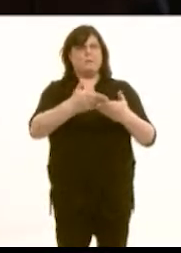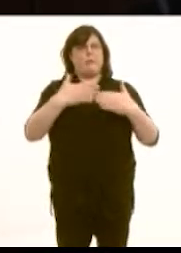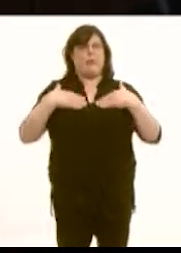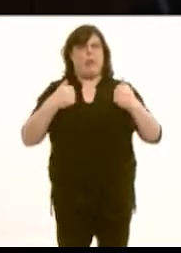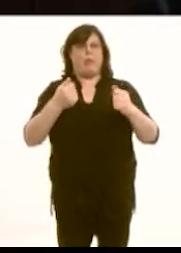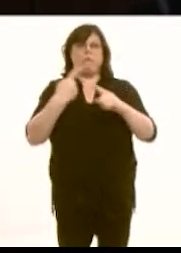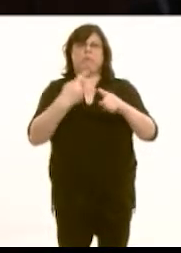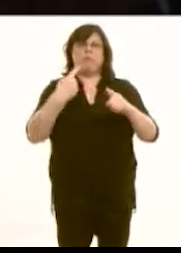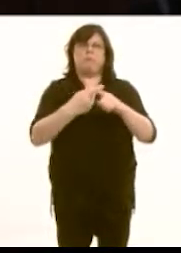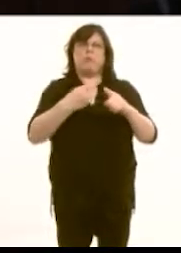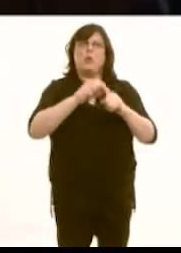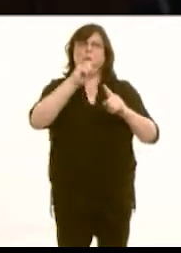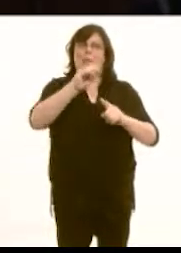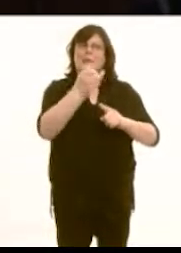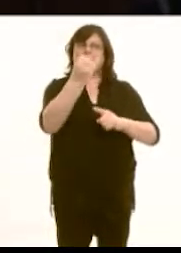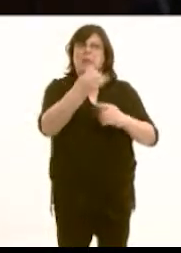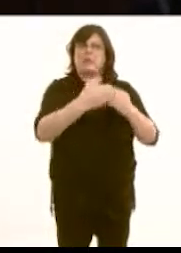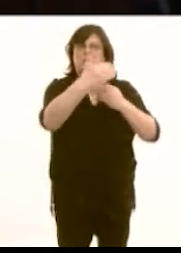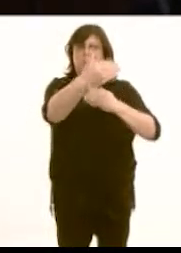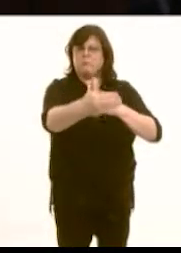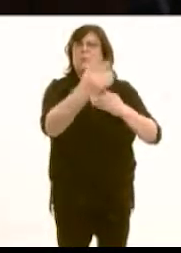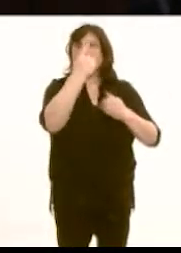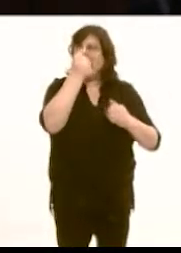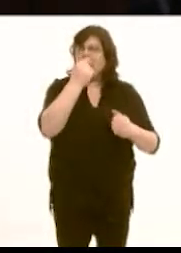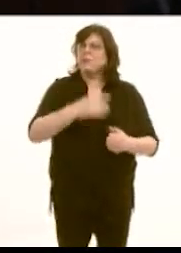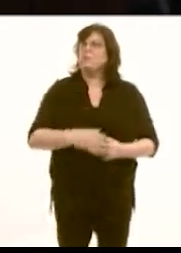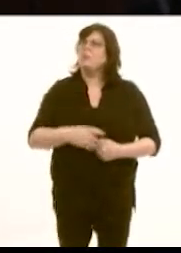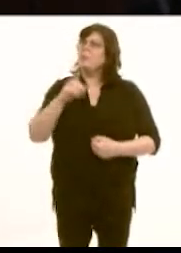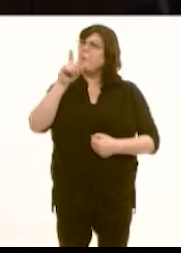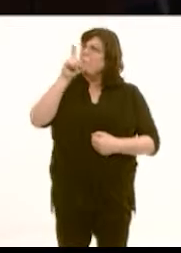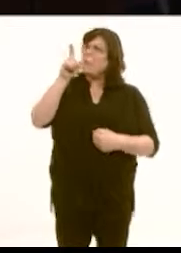bod bwrdd iechyd Betsi Cadwaladr wedi gofyn am newid lleol, ëlocal variationí, efo ysbytai